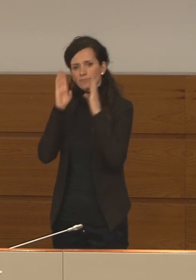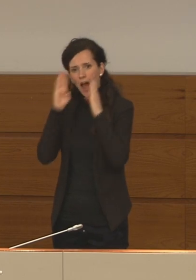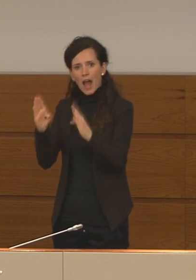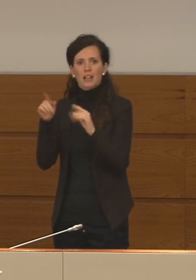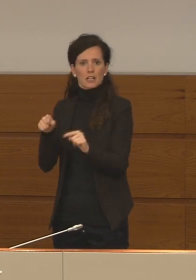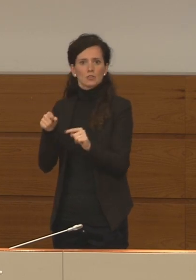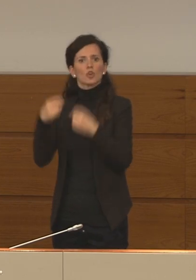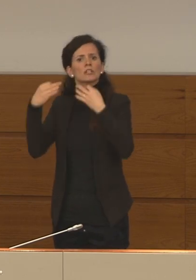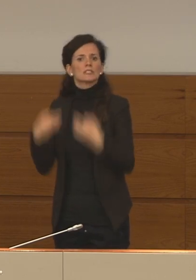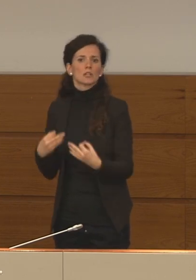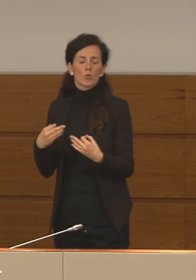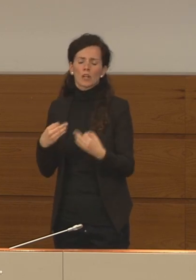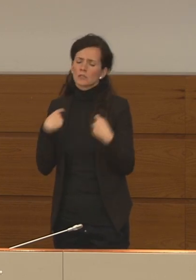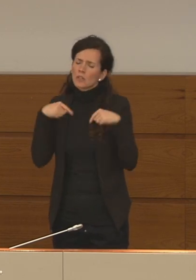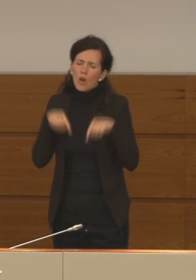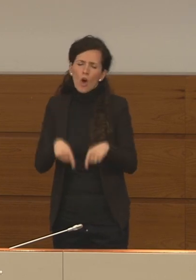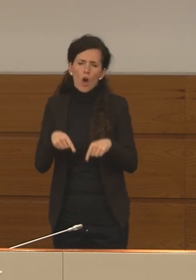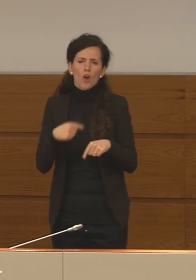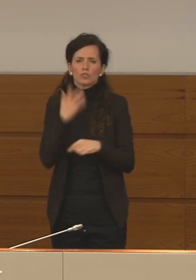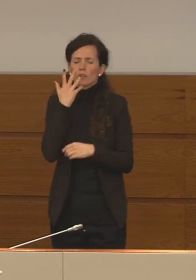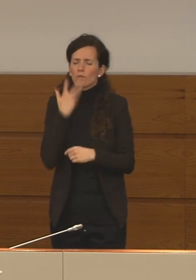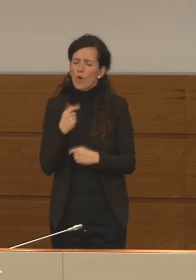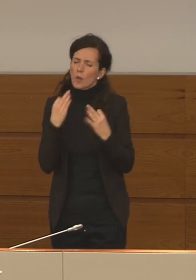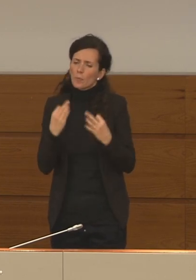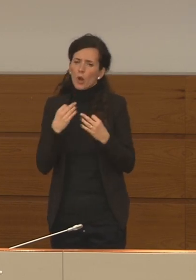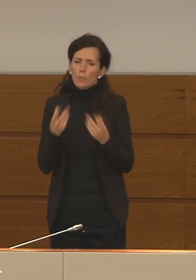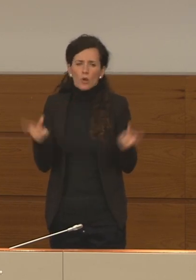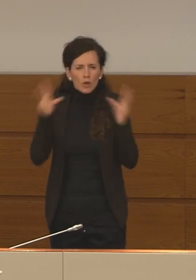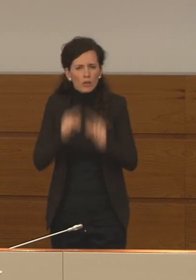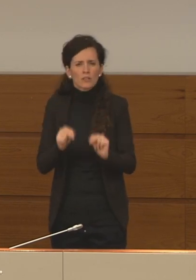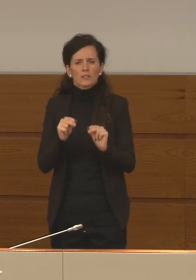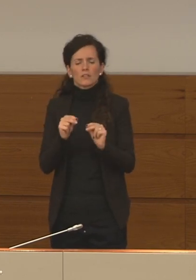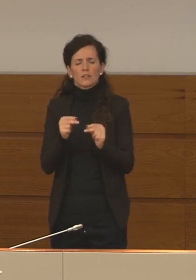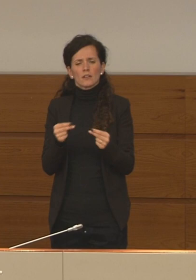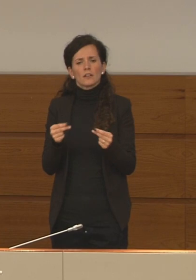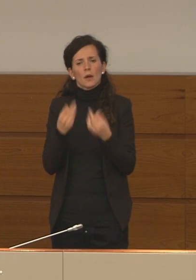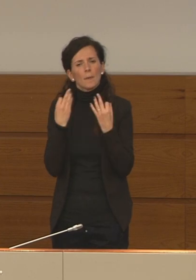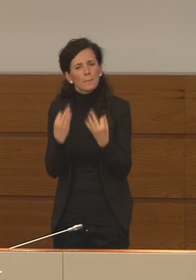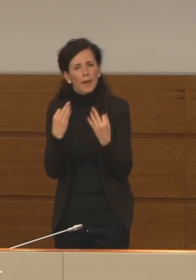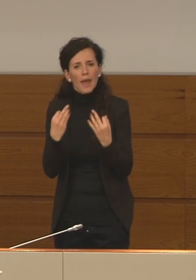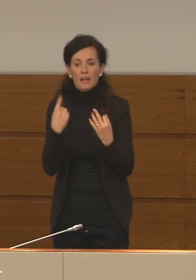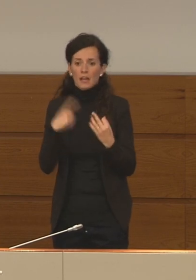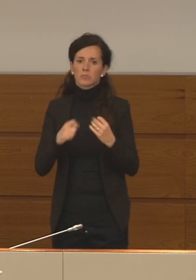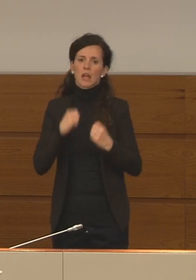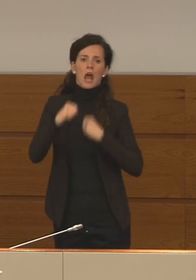proprio sottolineare l'importanza di adottare questo tipo di atteggiamenti.